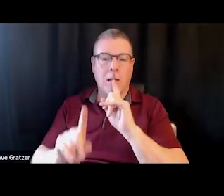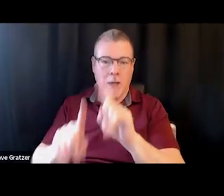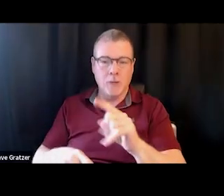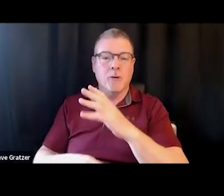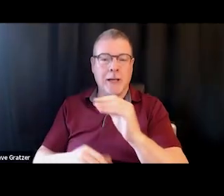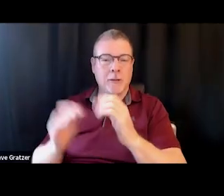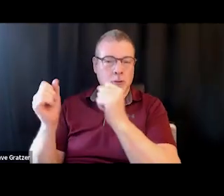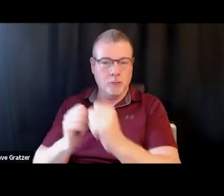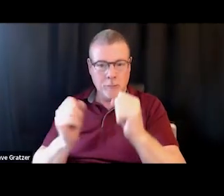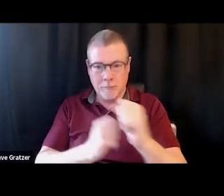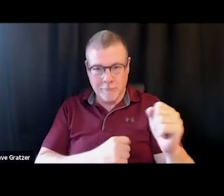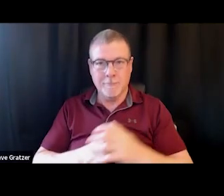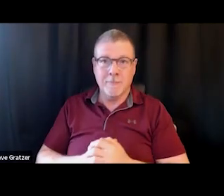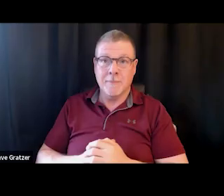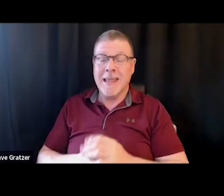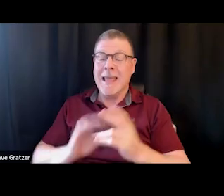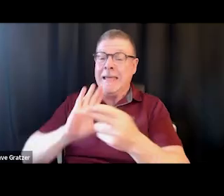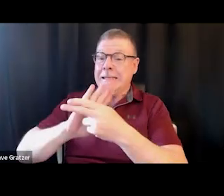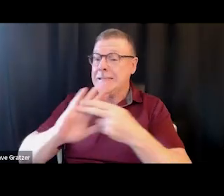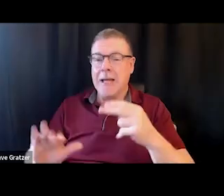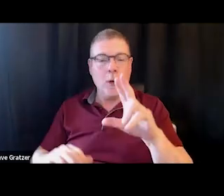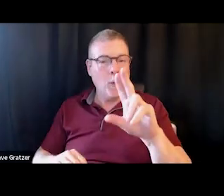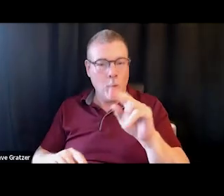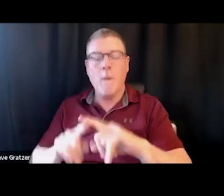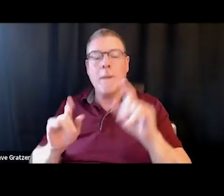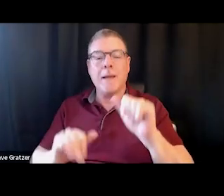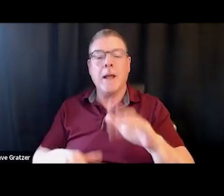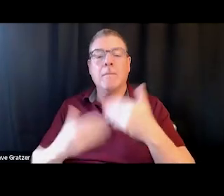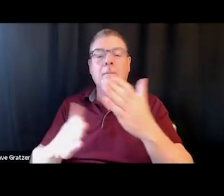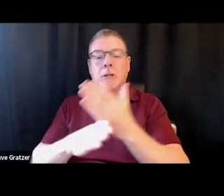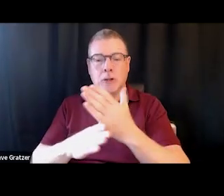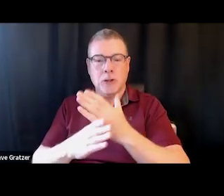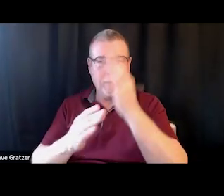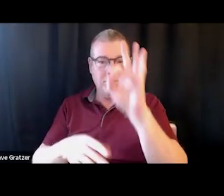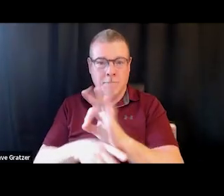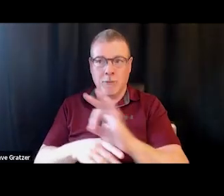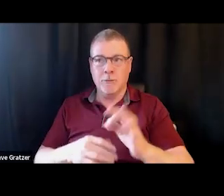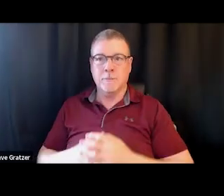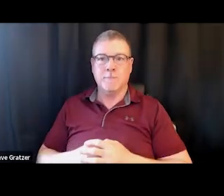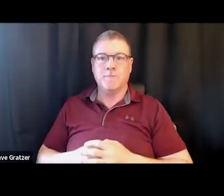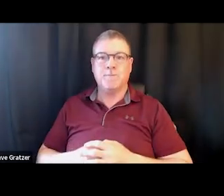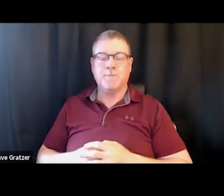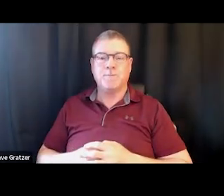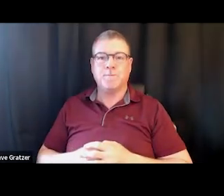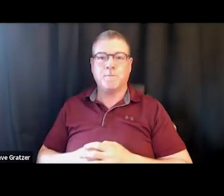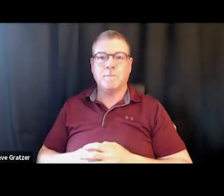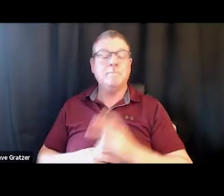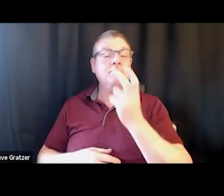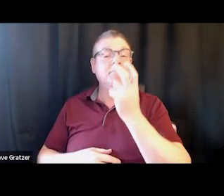No pueden proporcionar un diagnóstico, pero pueden proporcionar mucha información valiosa sobre la función. La terapia del habla puede ser otro recurso relevante,